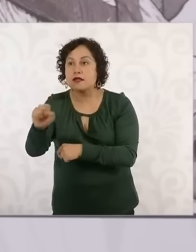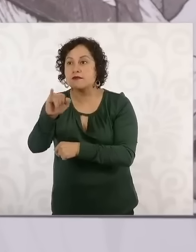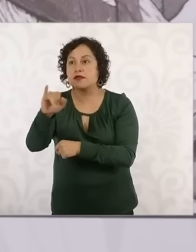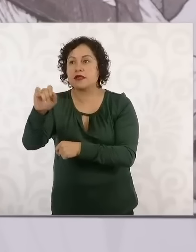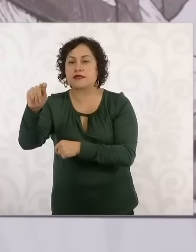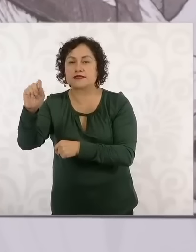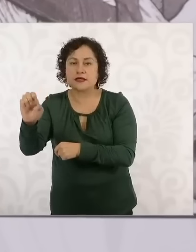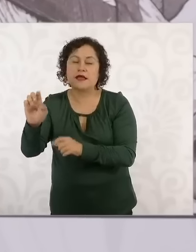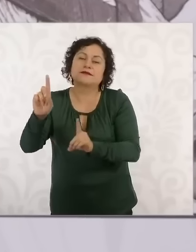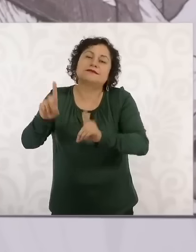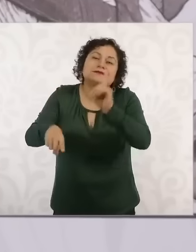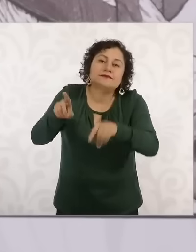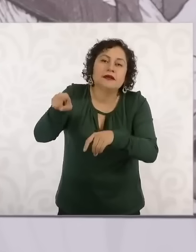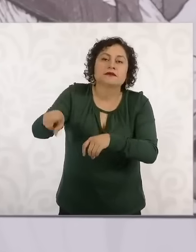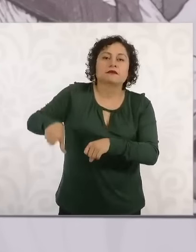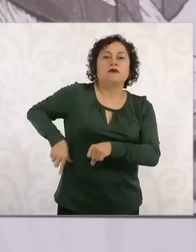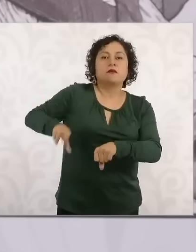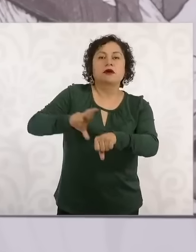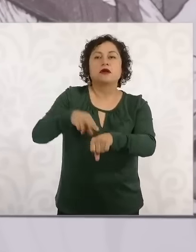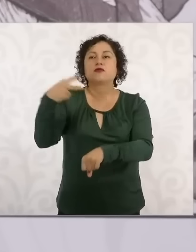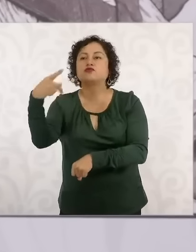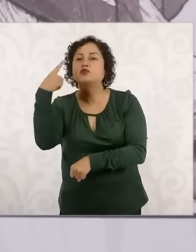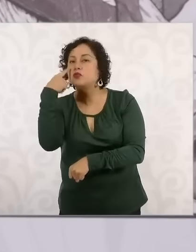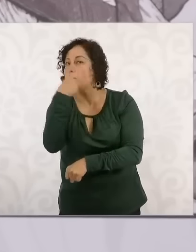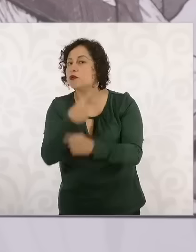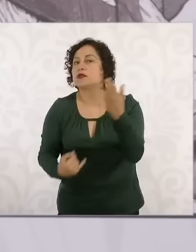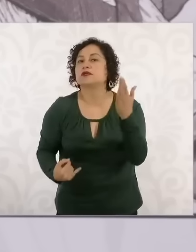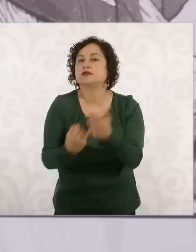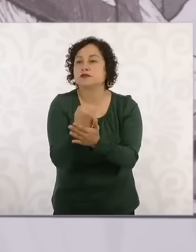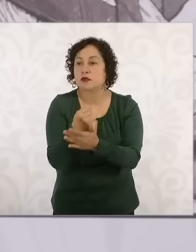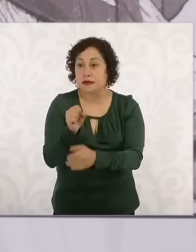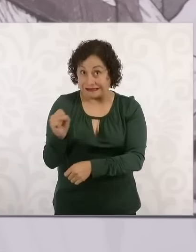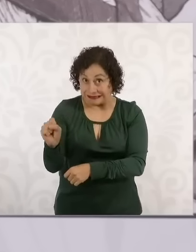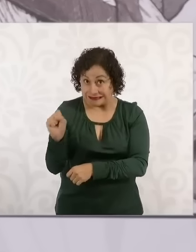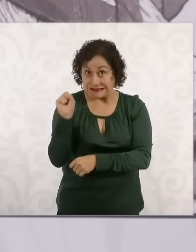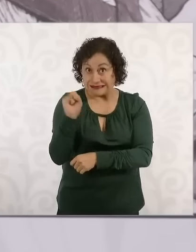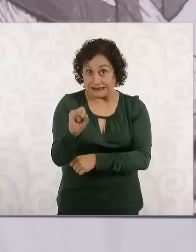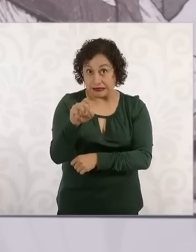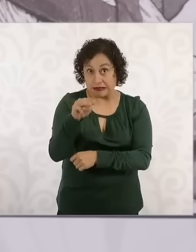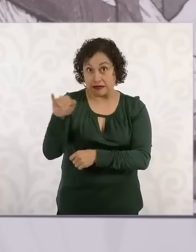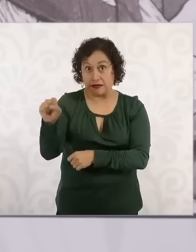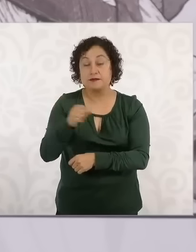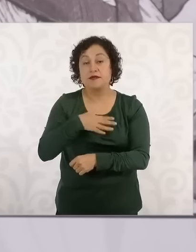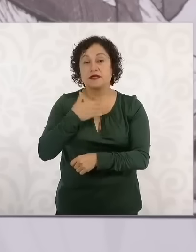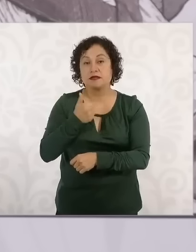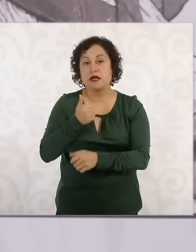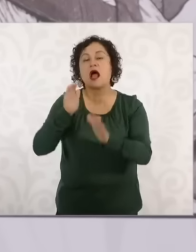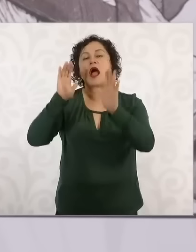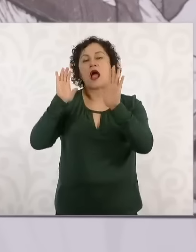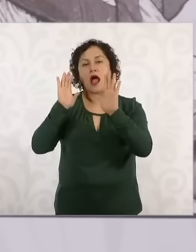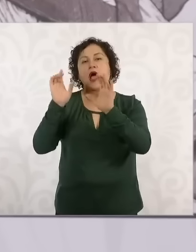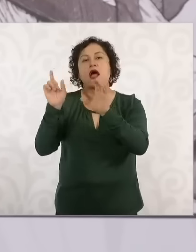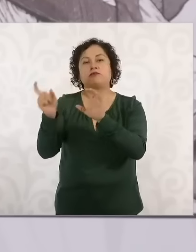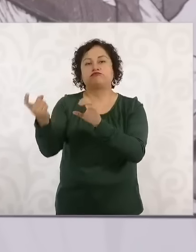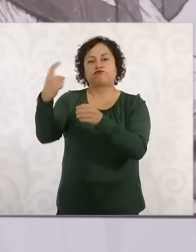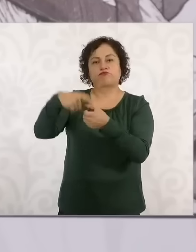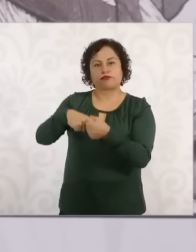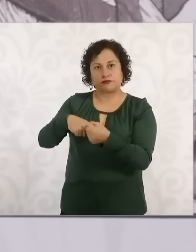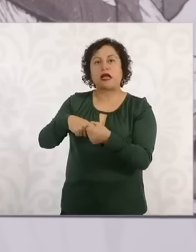salud. ¿Qué condición tiene que tener? que sea gratuito, porque en algunos estados todavía se